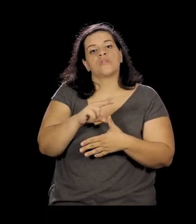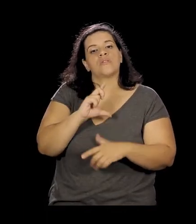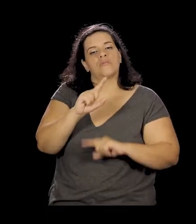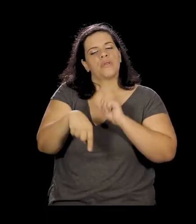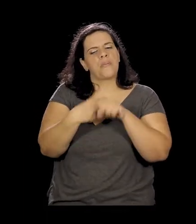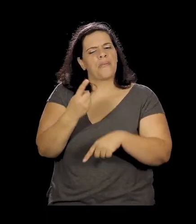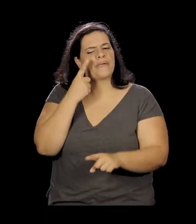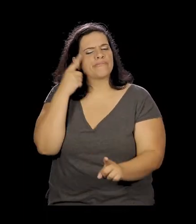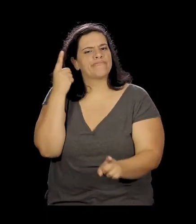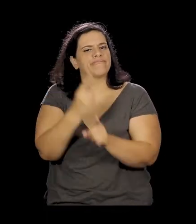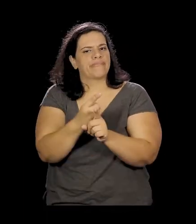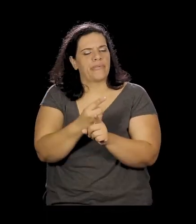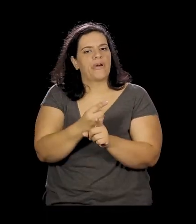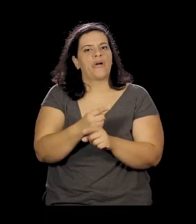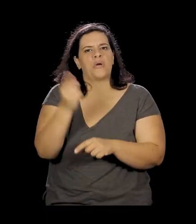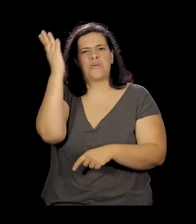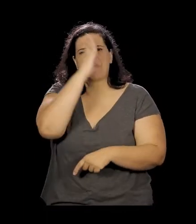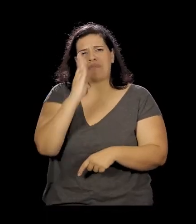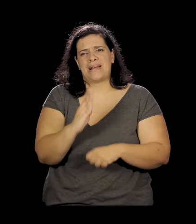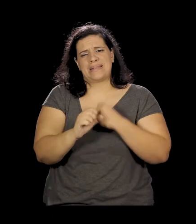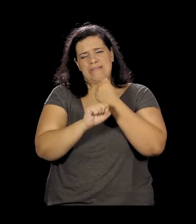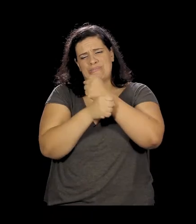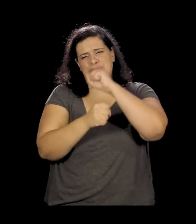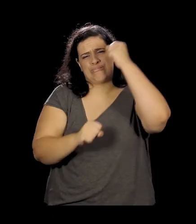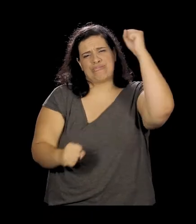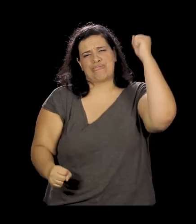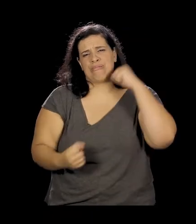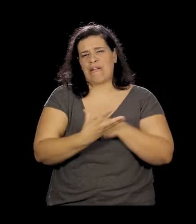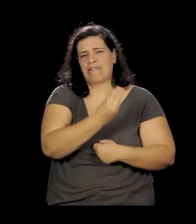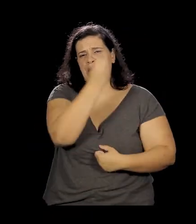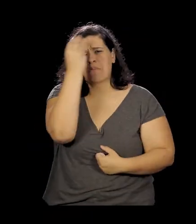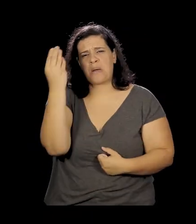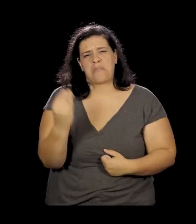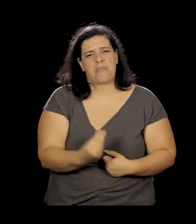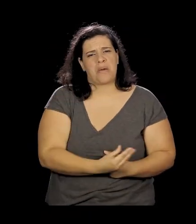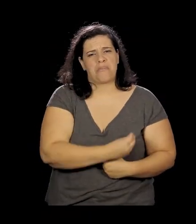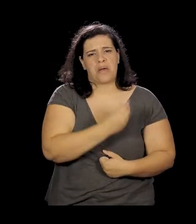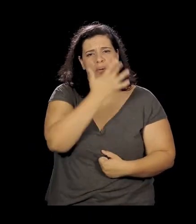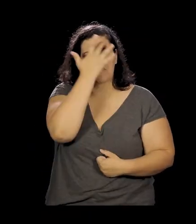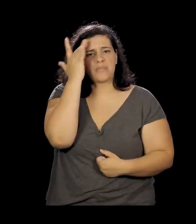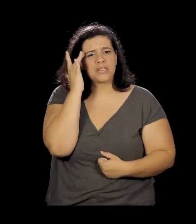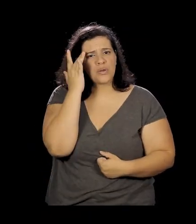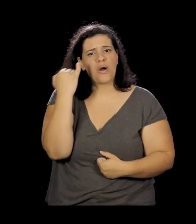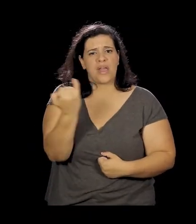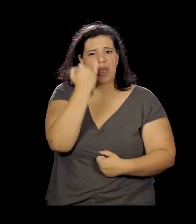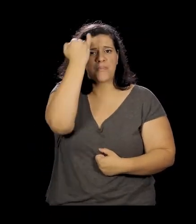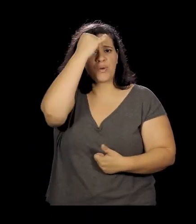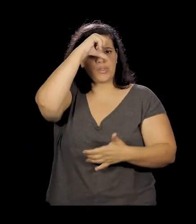depois se dão conta de que o Brasil é tão grande, com tantas pessoas e tão importante na região